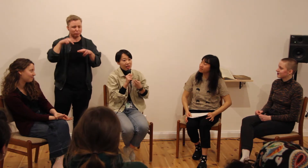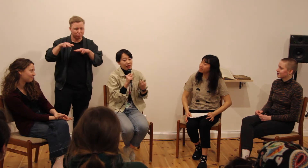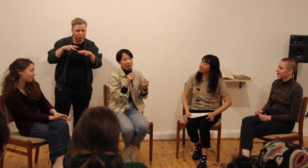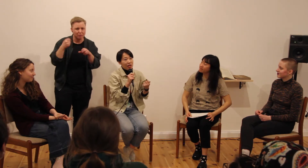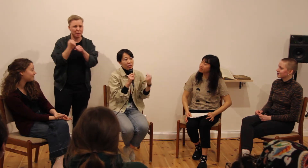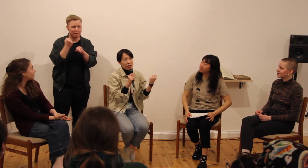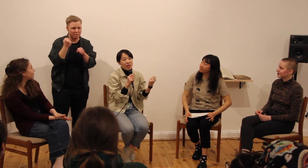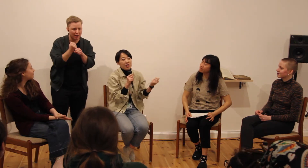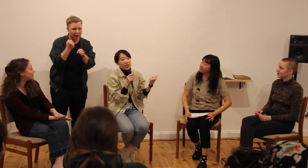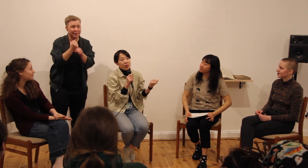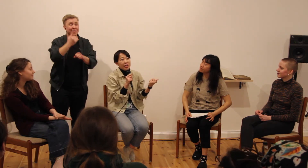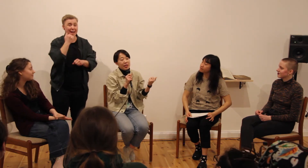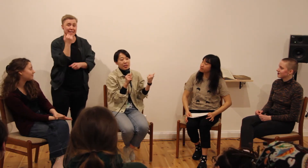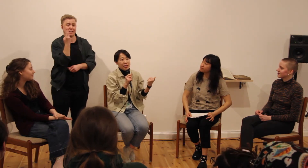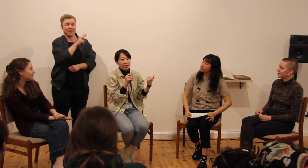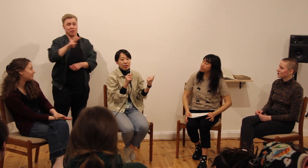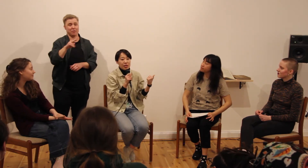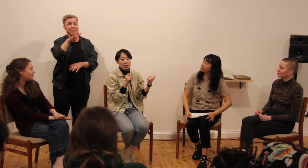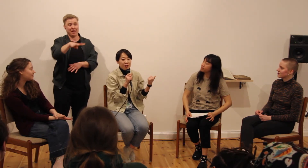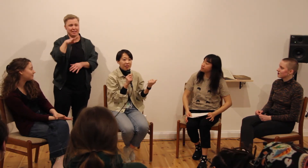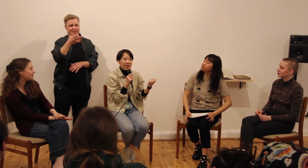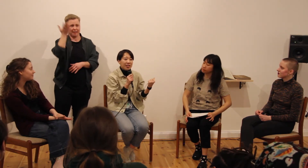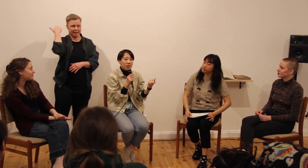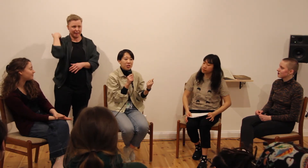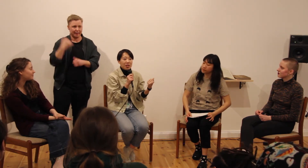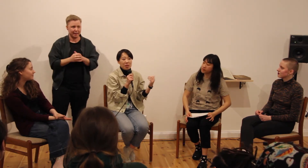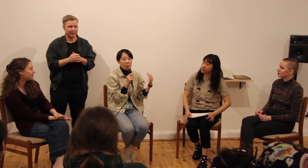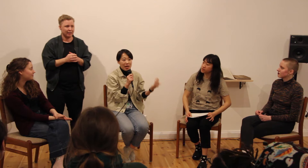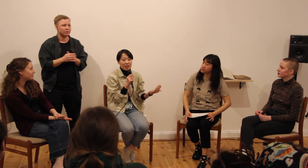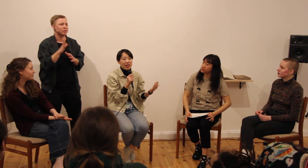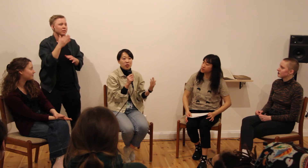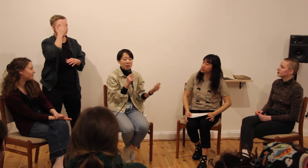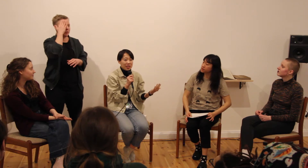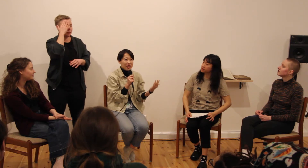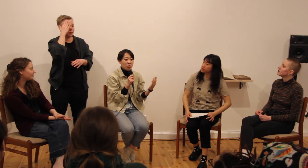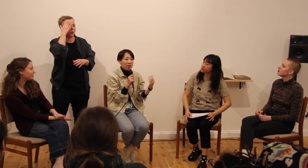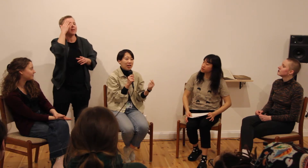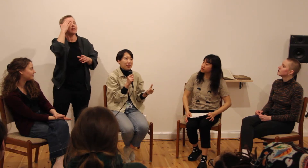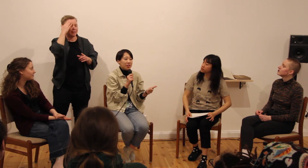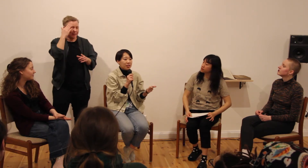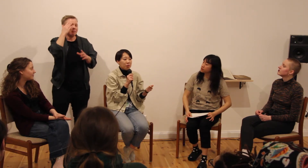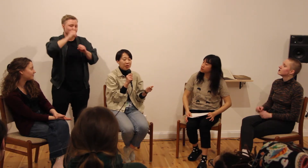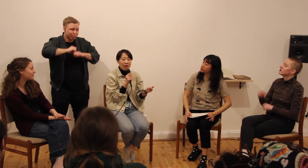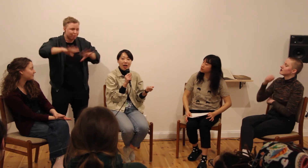und es war in den koreanischen Kinos in 2015 zu sehen. Also ist es für mich fast 5- 6 Jahre her.